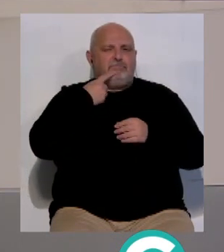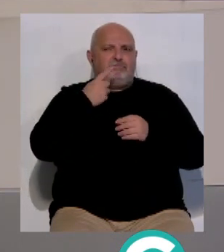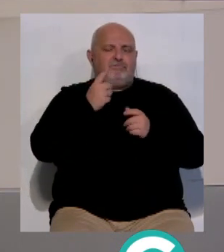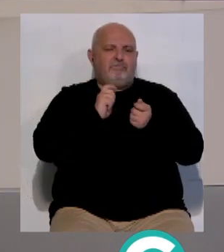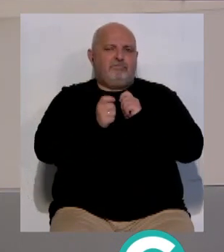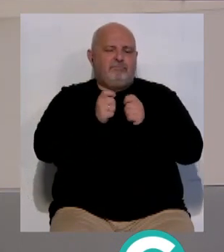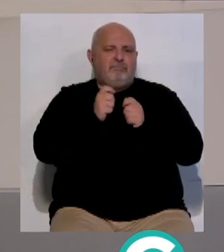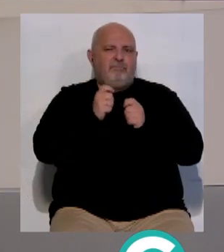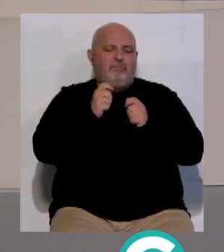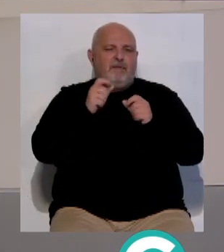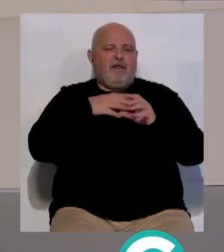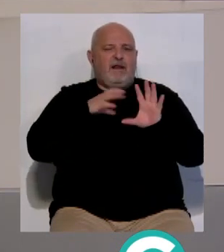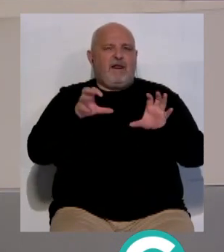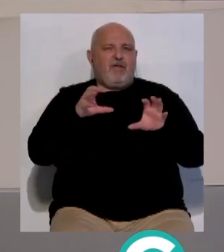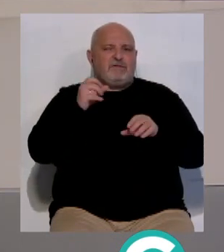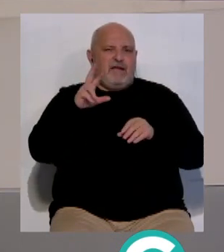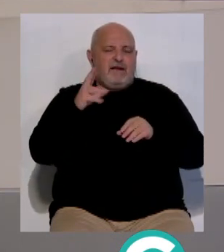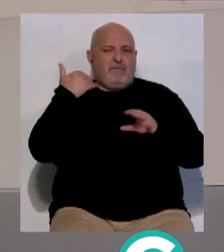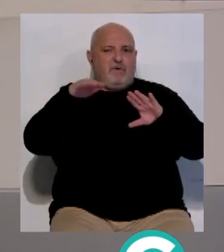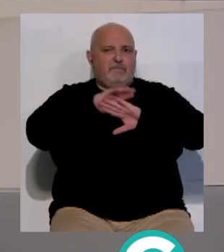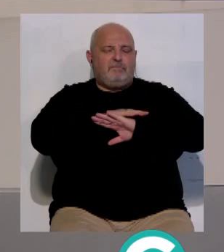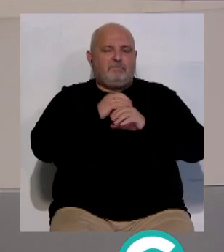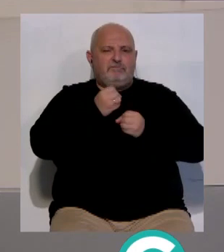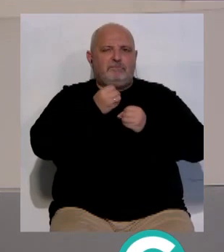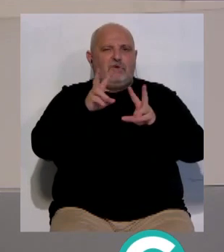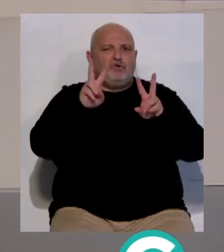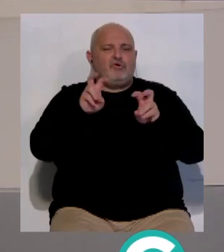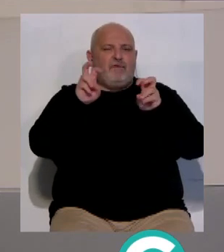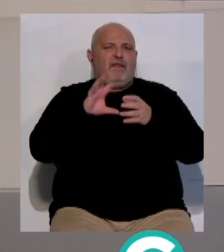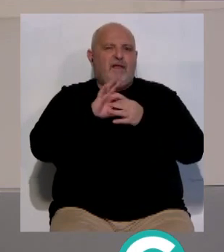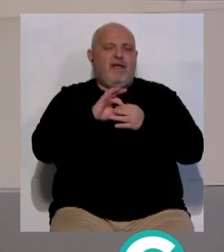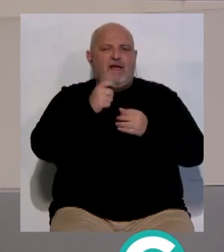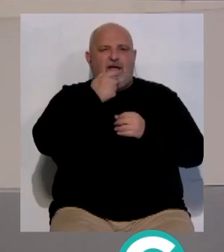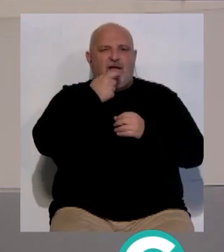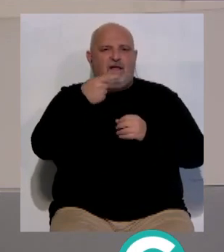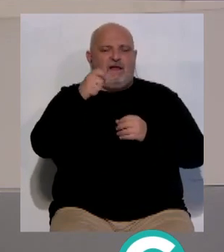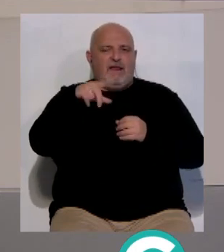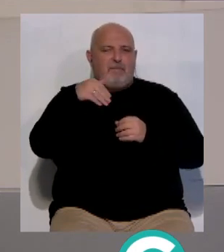al larguero a la cadena ser anoche y hacía estas declaraciones con respecto al arbitraje de y